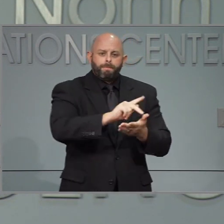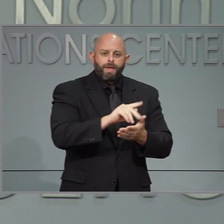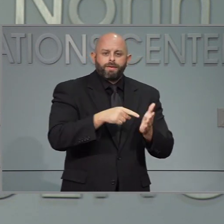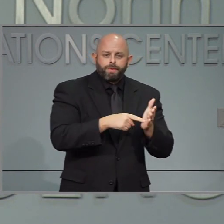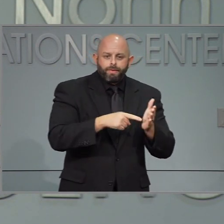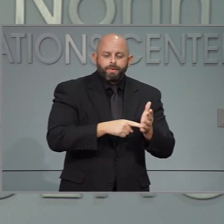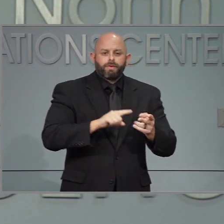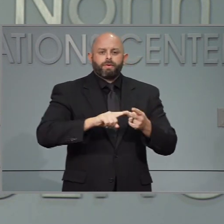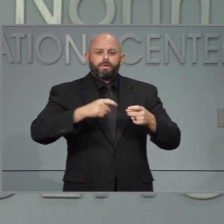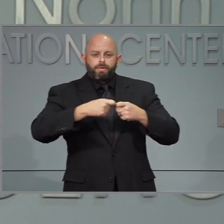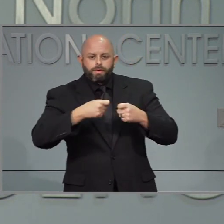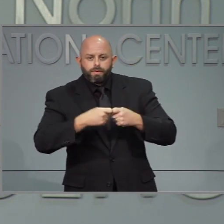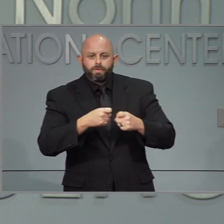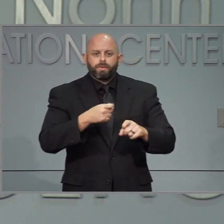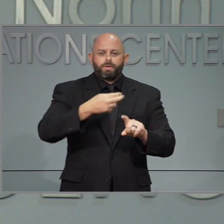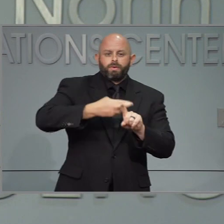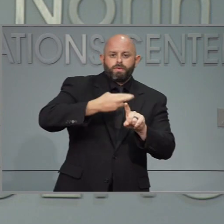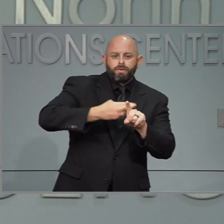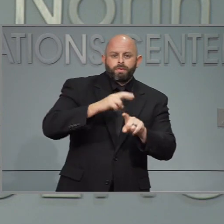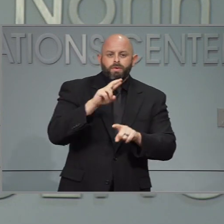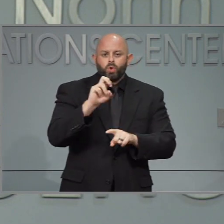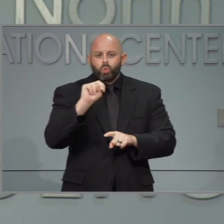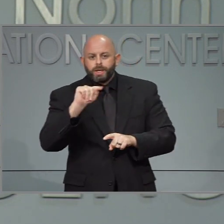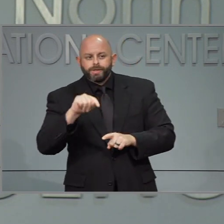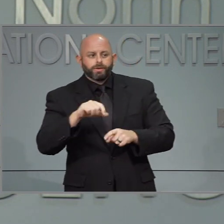ayudarles para pagar sus deudas servicios públicos.